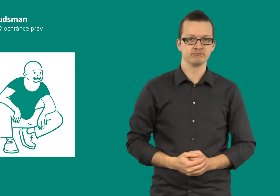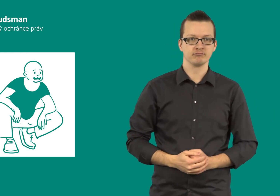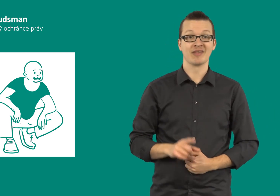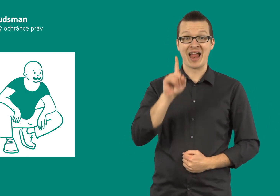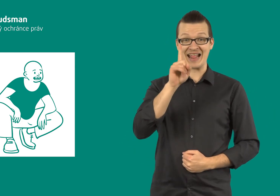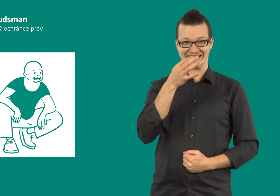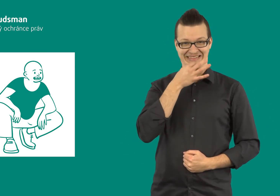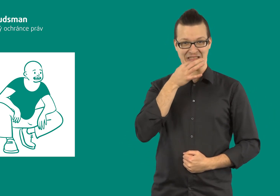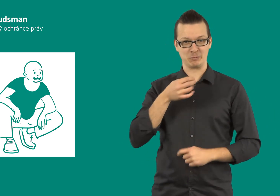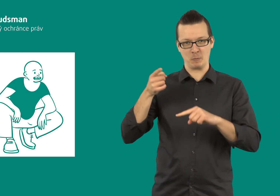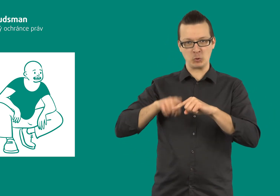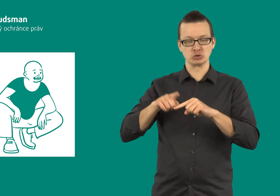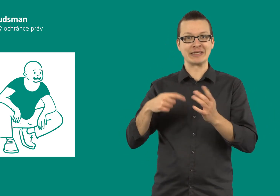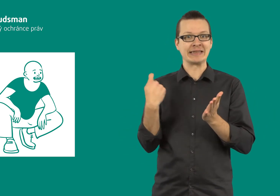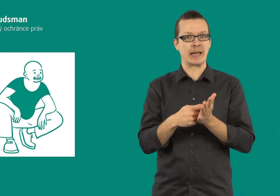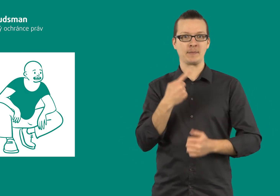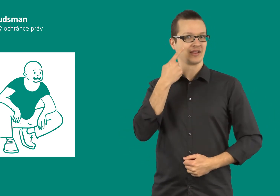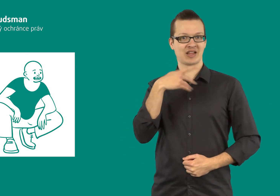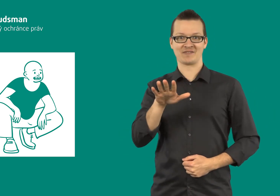Pokud není postižení na první pohled zjevné,